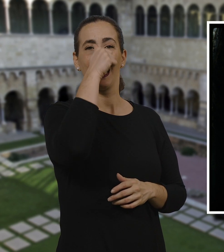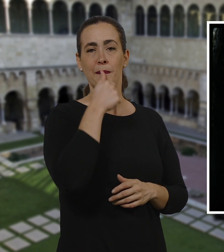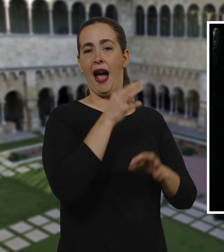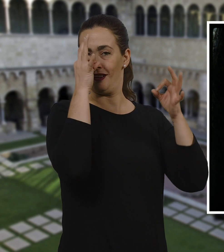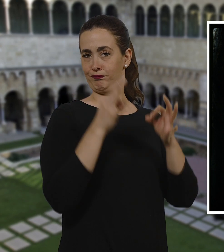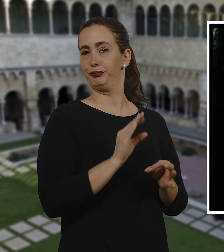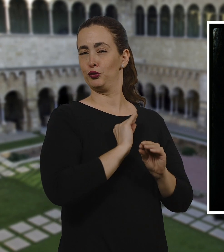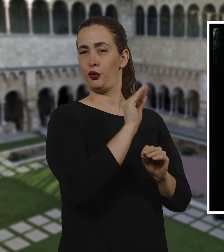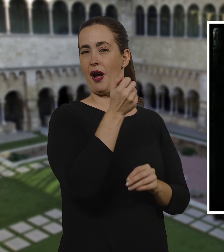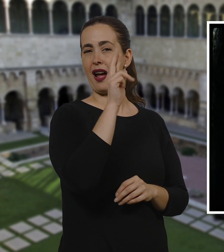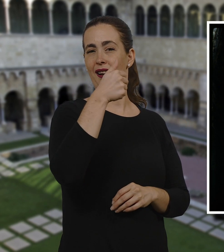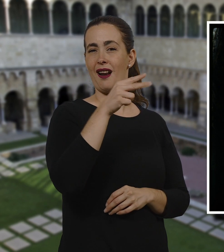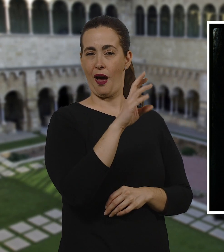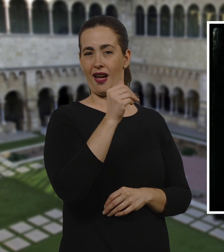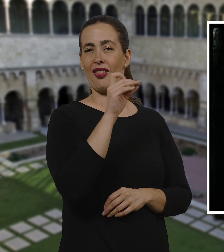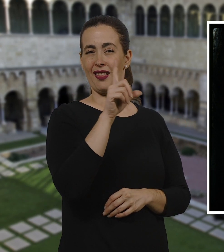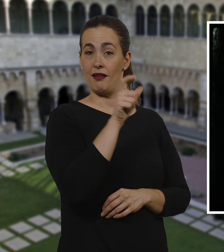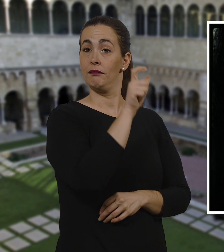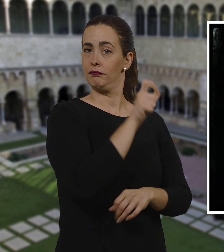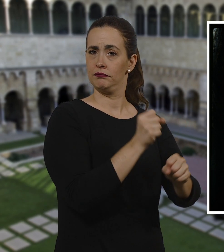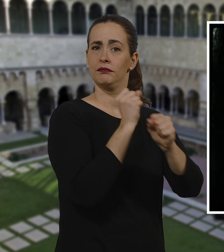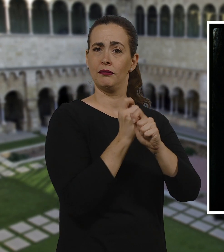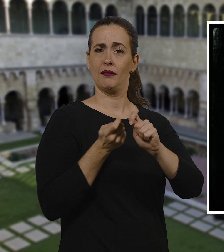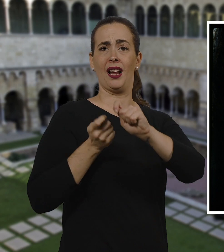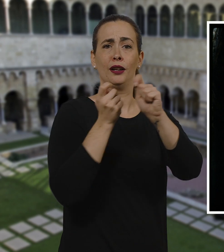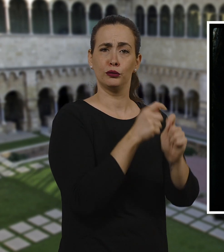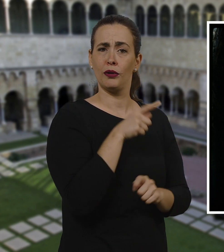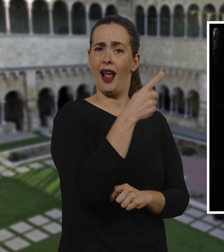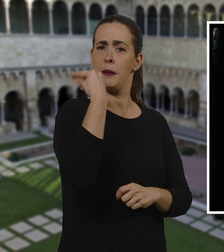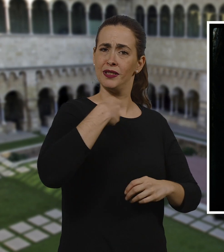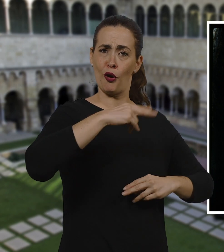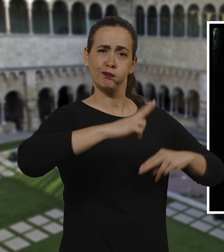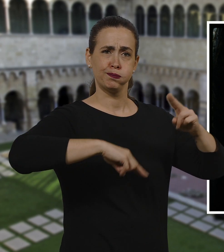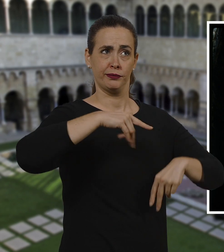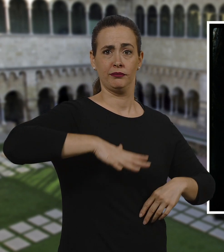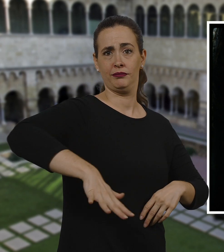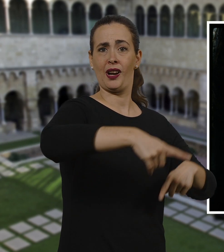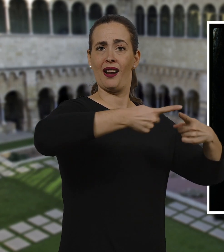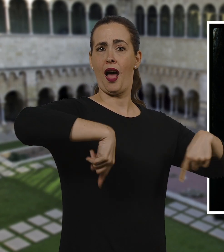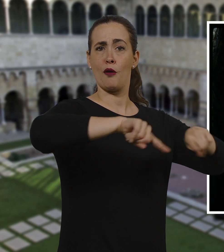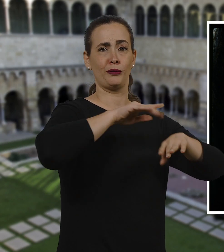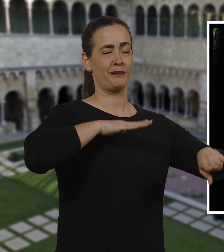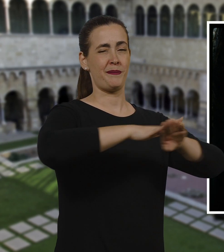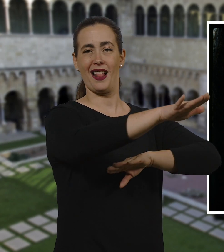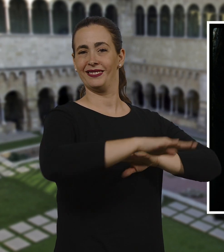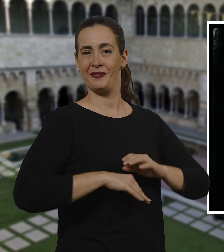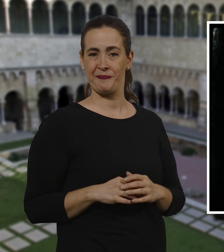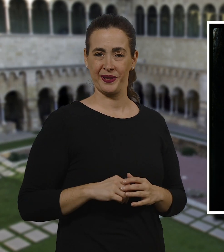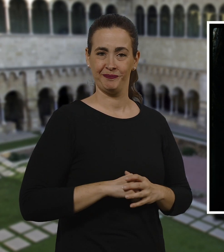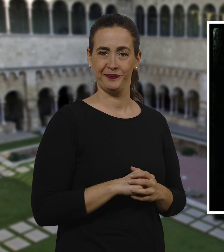Aquesta és la imatge d’Arnau Cadell, escultor, qui va construir aquest claustre per a la perpetuïtat.